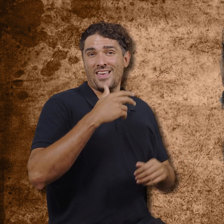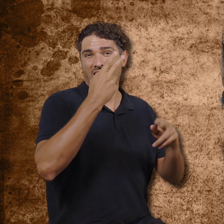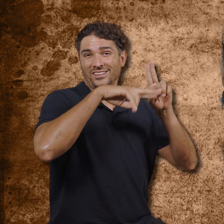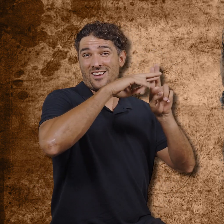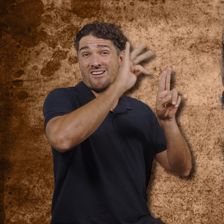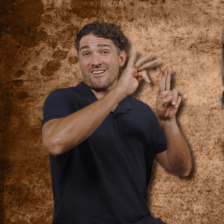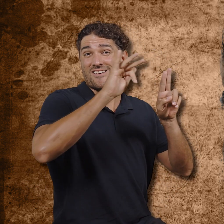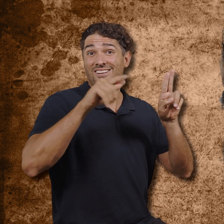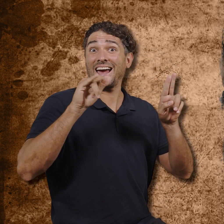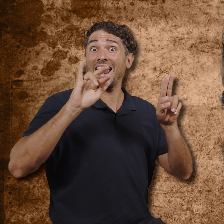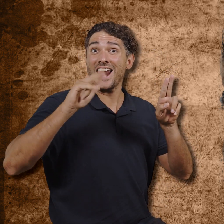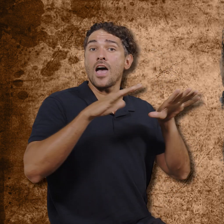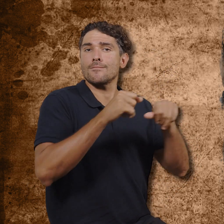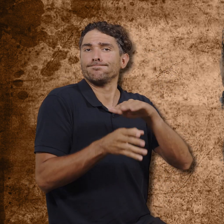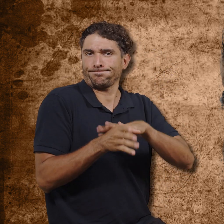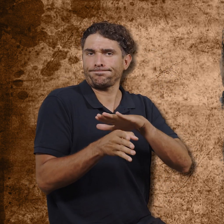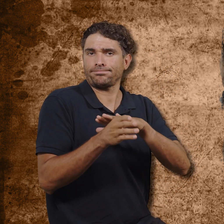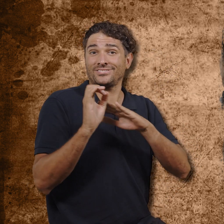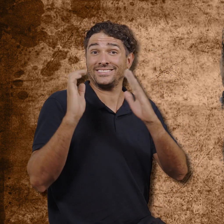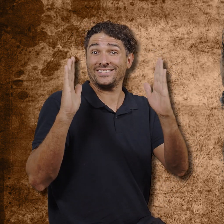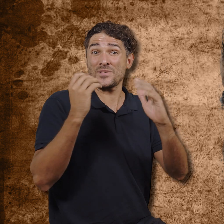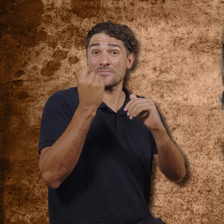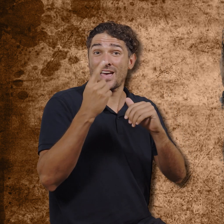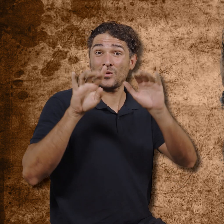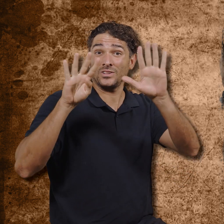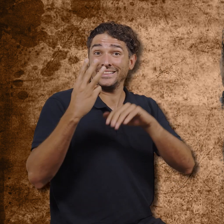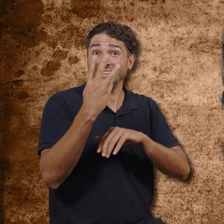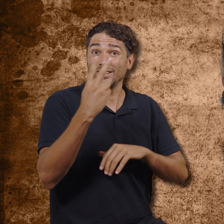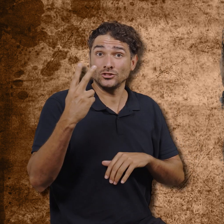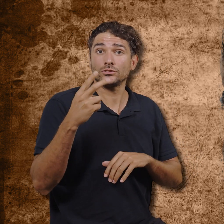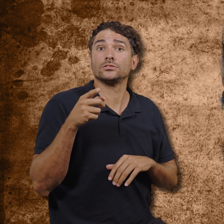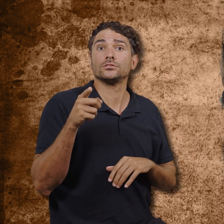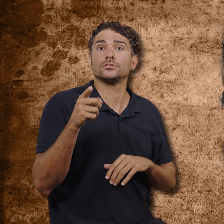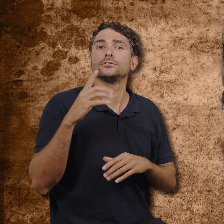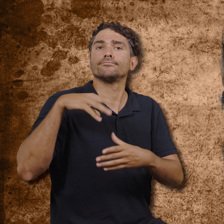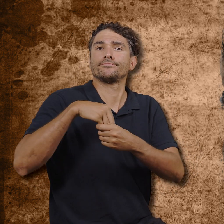Com els seus predecessors, al 1932 fou diputat a Corts